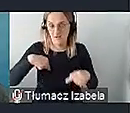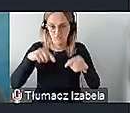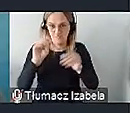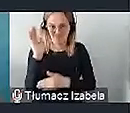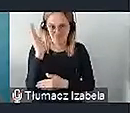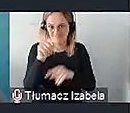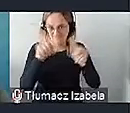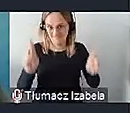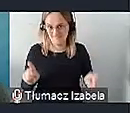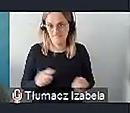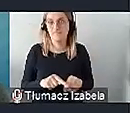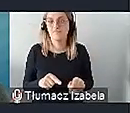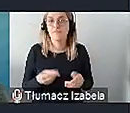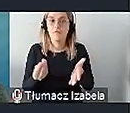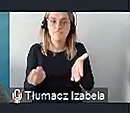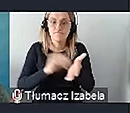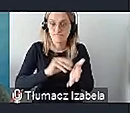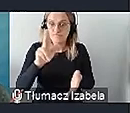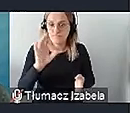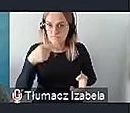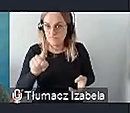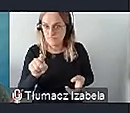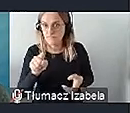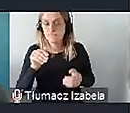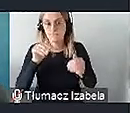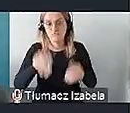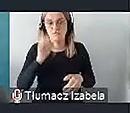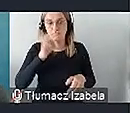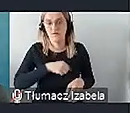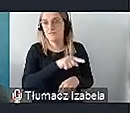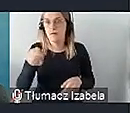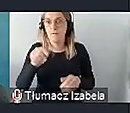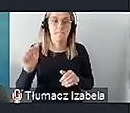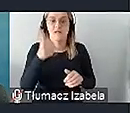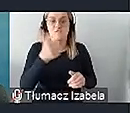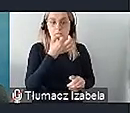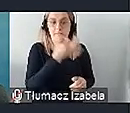Po wpisaniu kodu będą państwo mogli odpowiedzieć na pierwsze pytanie.